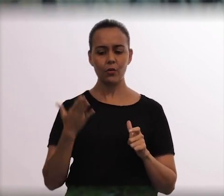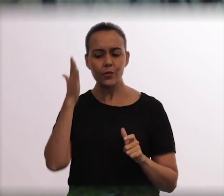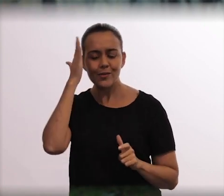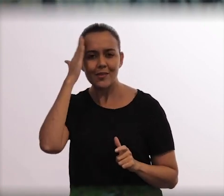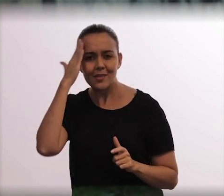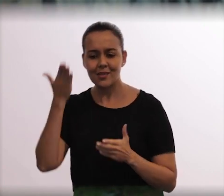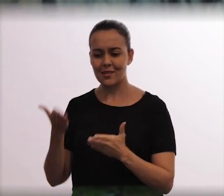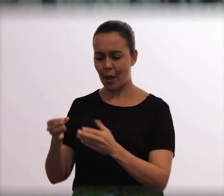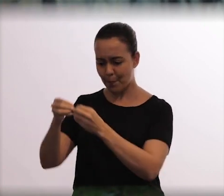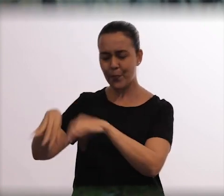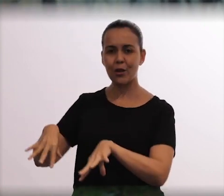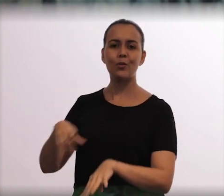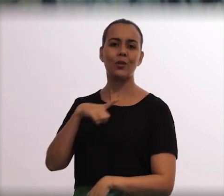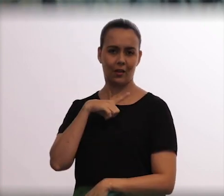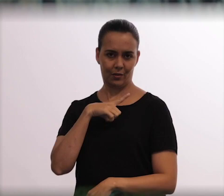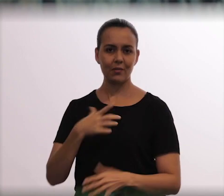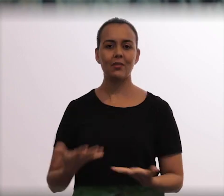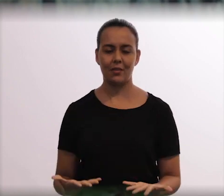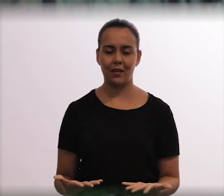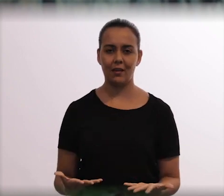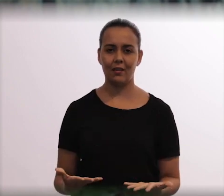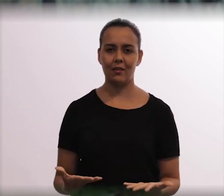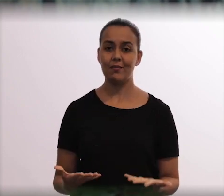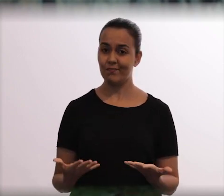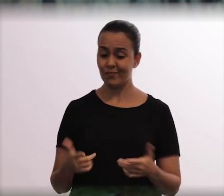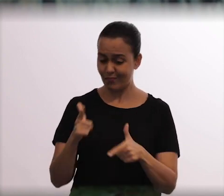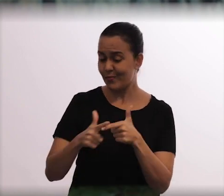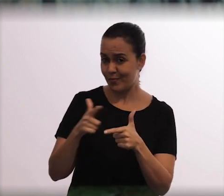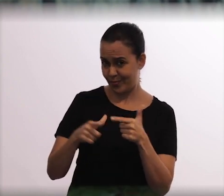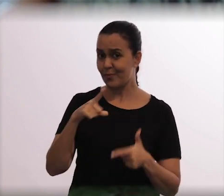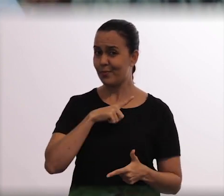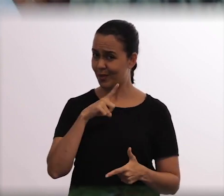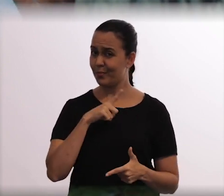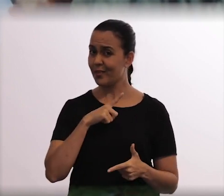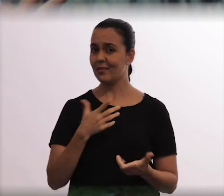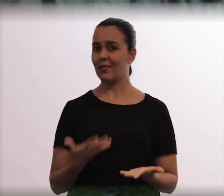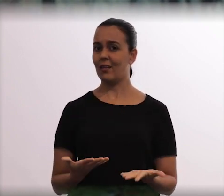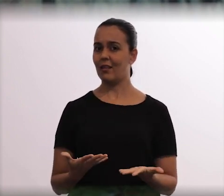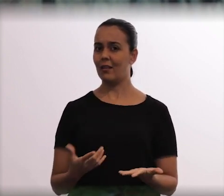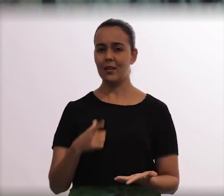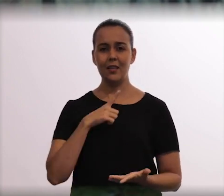quando concretamente, a gente tá muito ferrado, cara. A gente tem 14 milhões de desempregados,